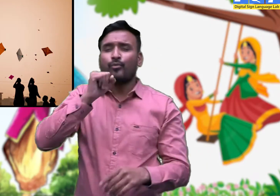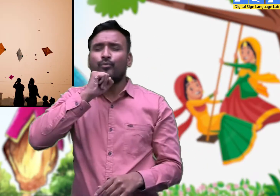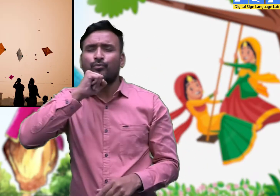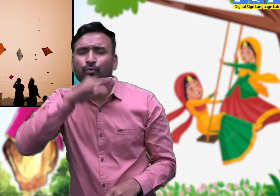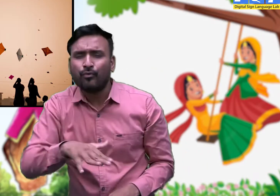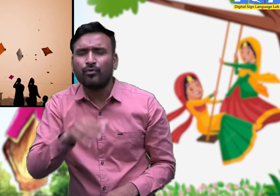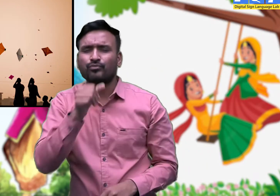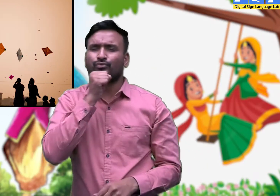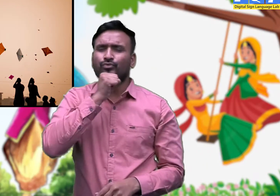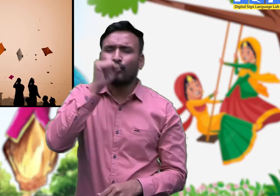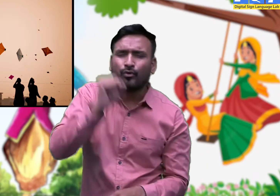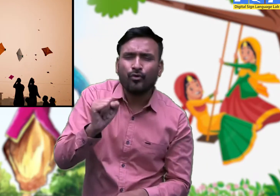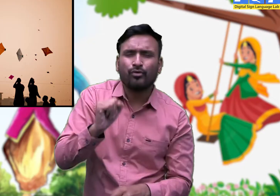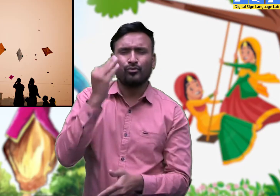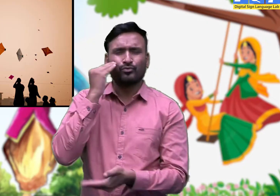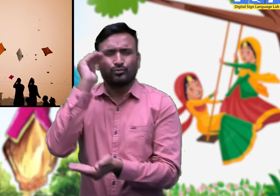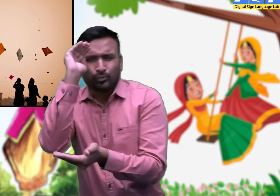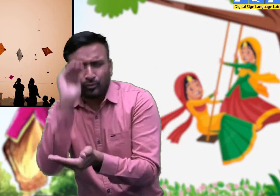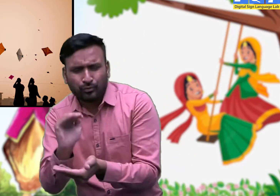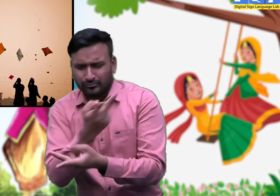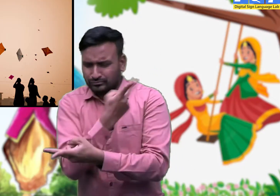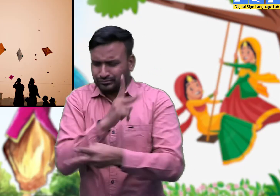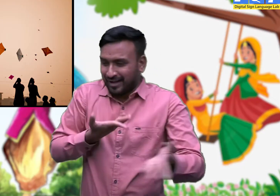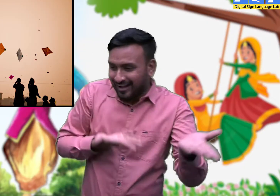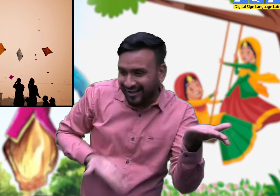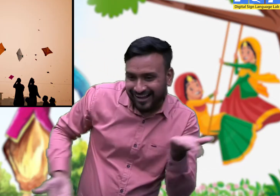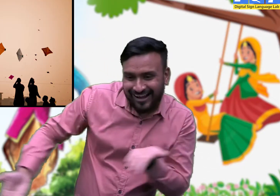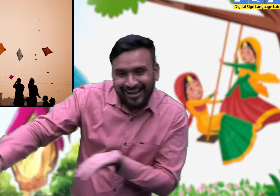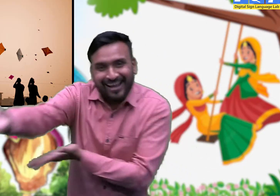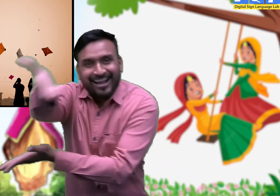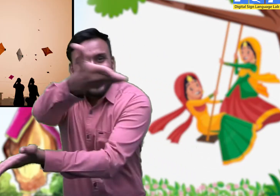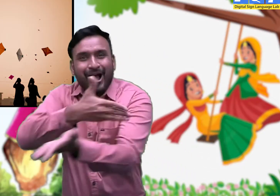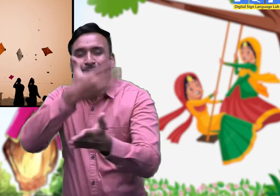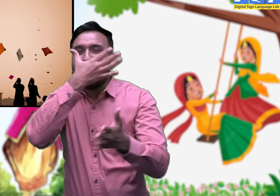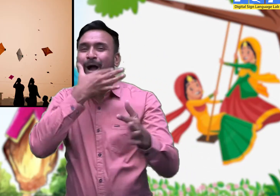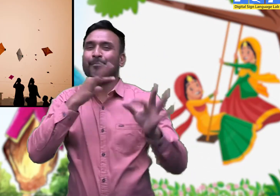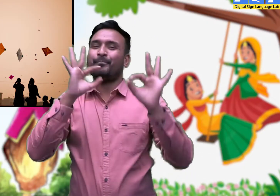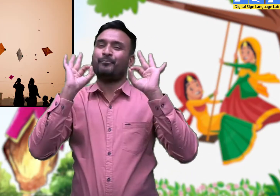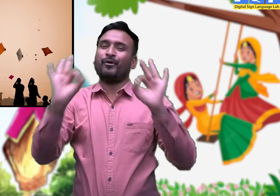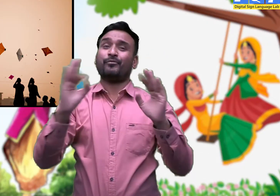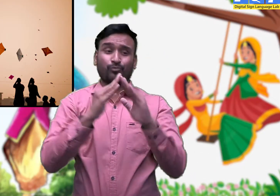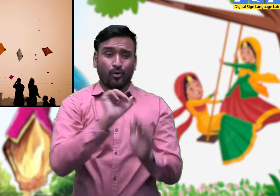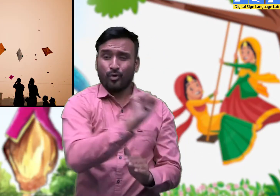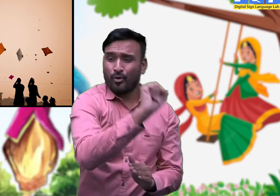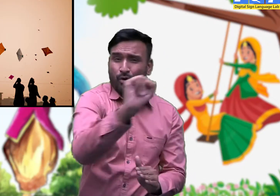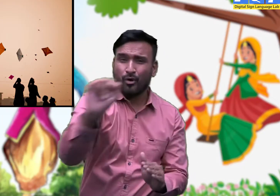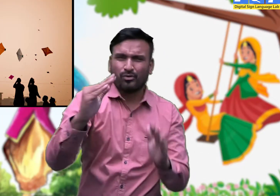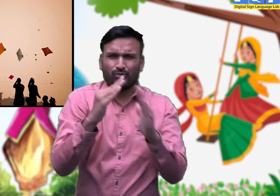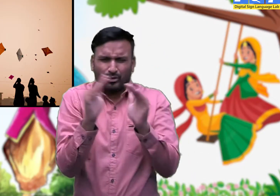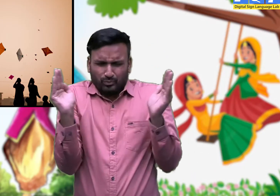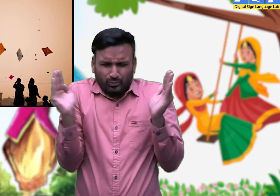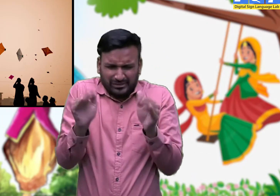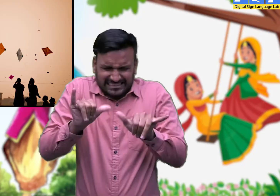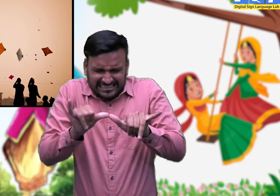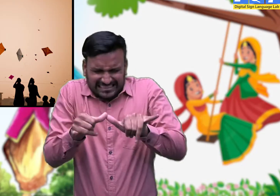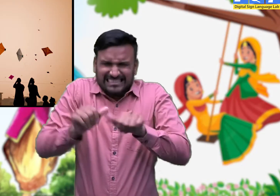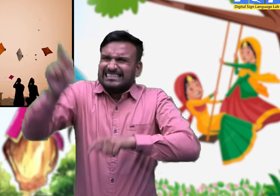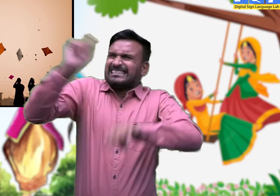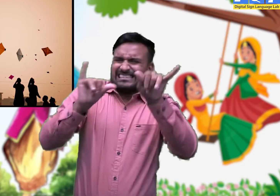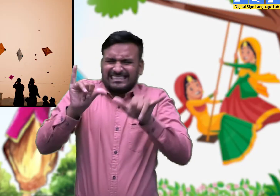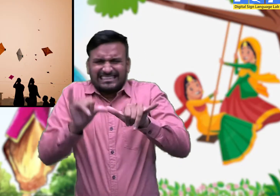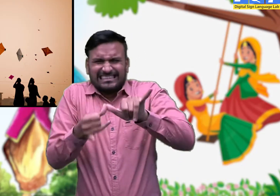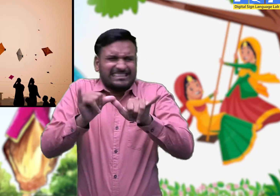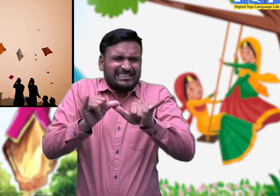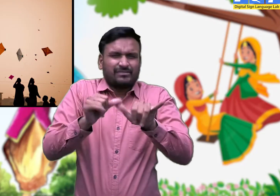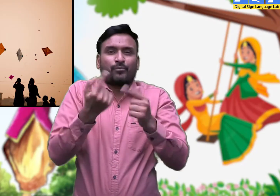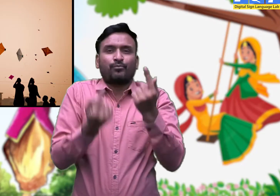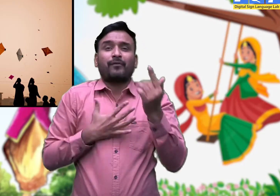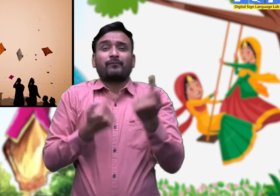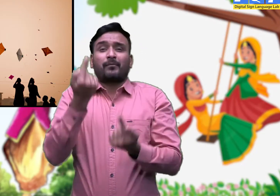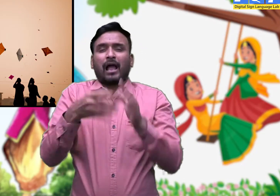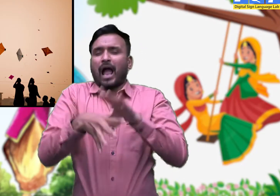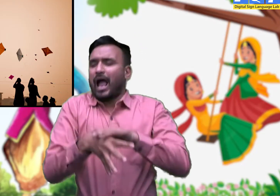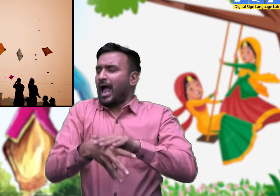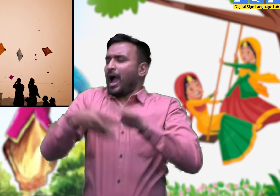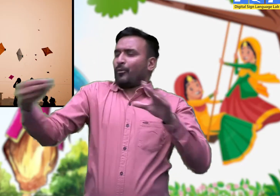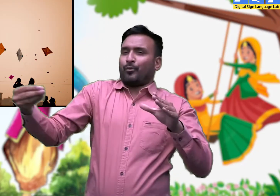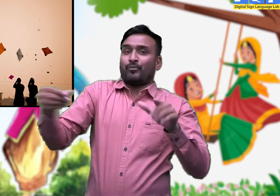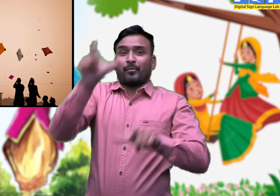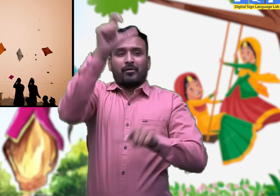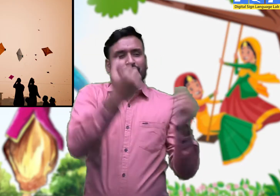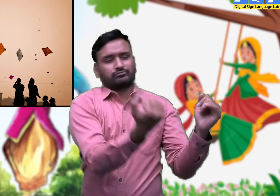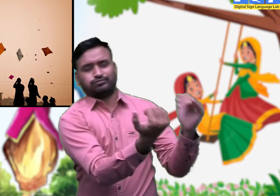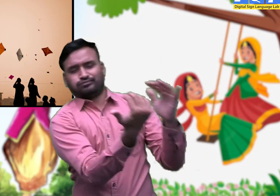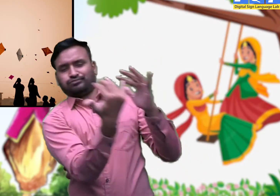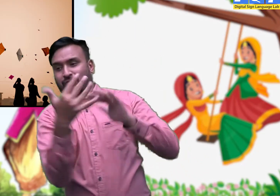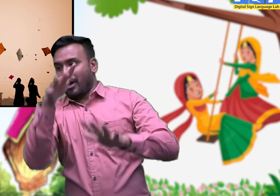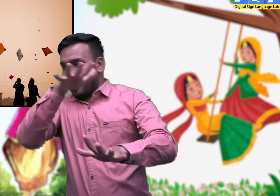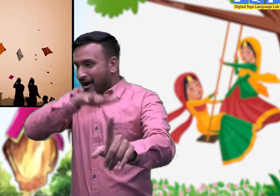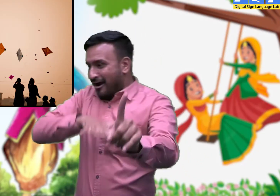बच्चे, बूढ़े और जवान पतंग और डोर लेकर खुले मैदानों में पहुँच जाते हैं और पतंग उड़ाने का आनंद लेते हैं।